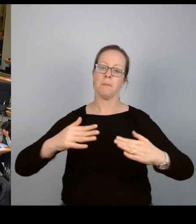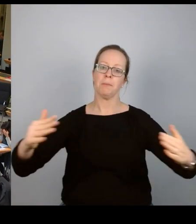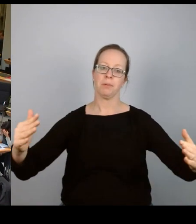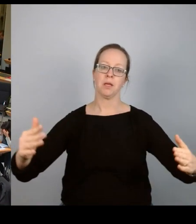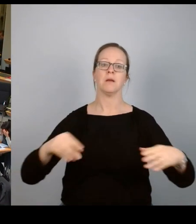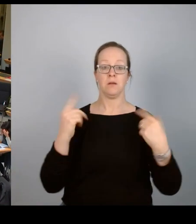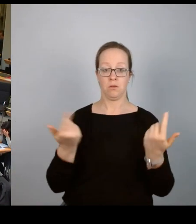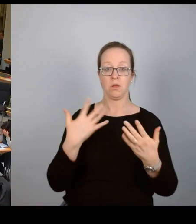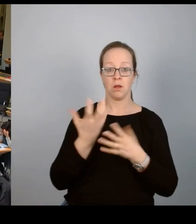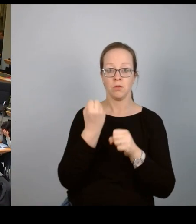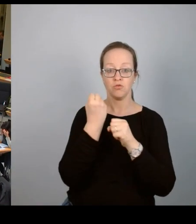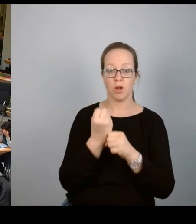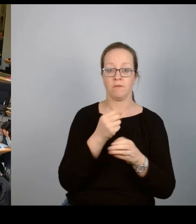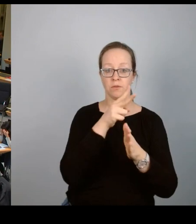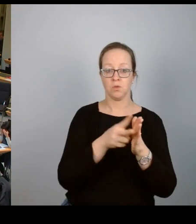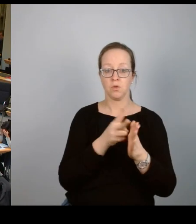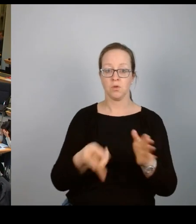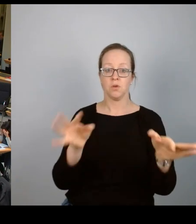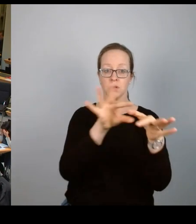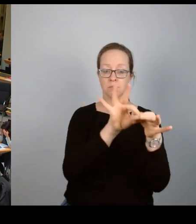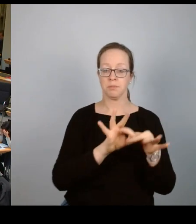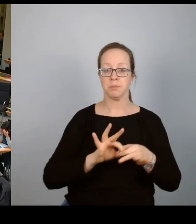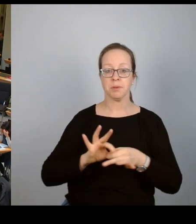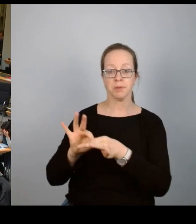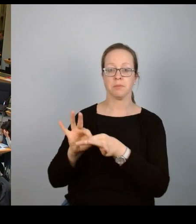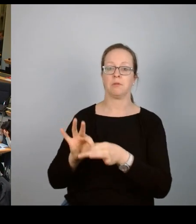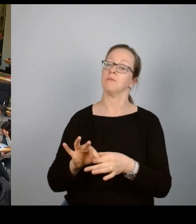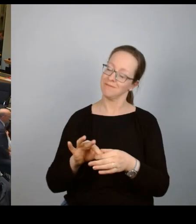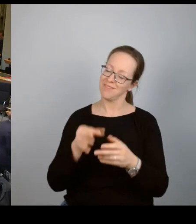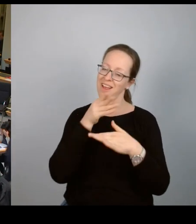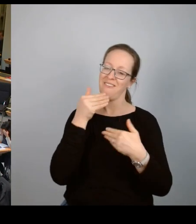Und für die AfD-Fraktion hat nun der Kollege Laatsch das Wort.